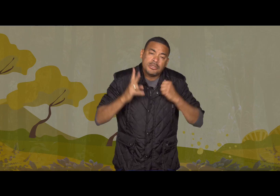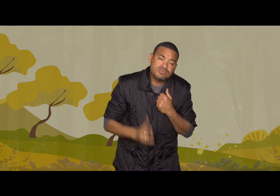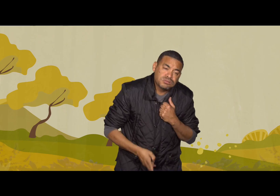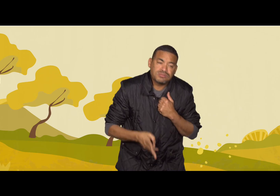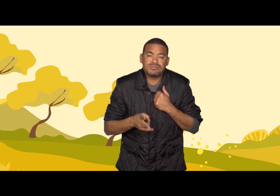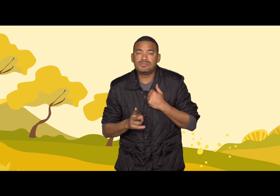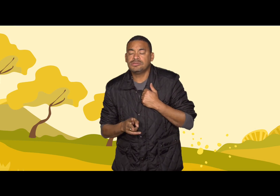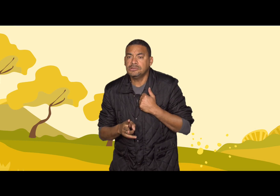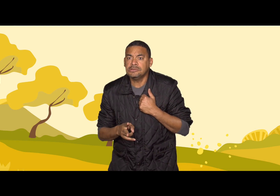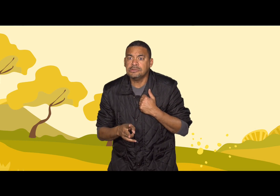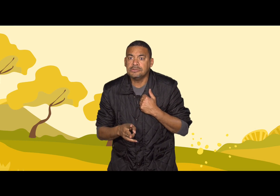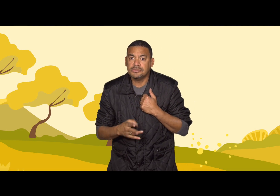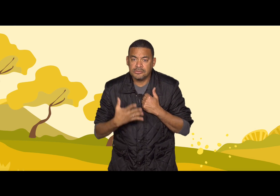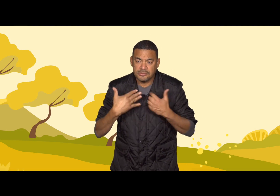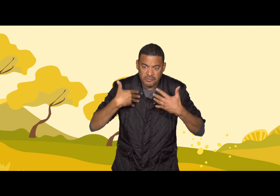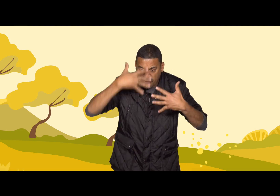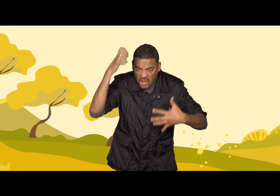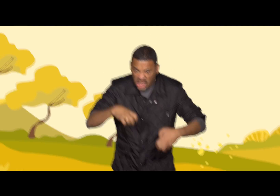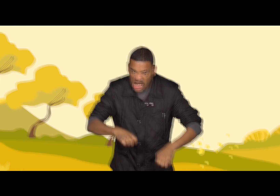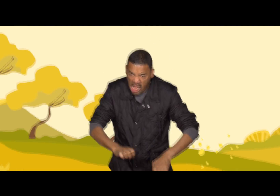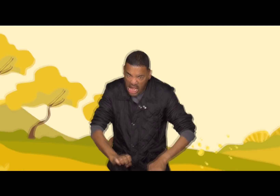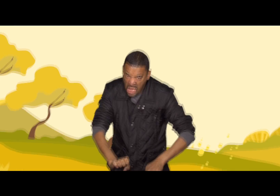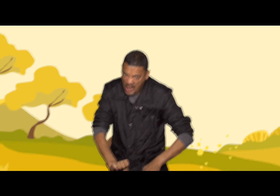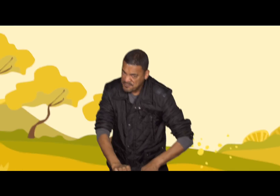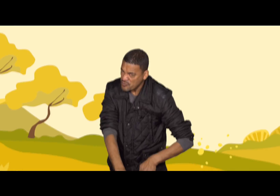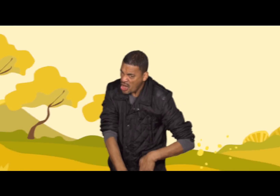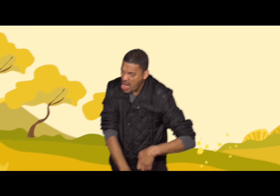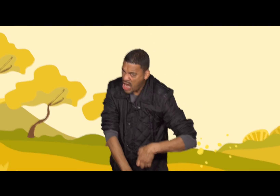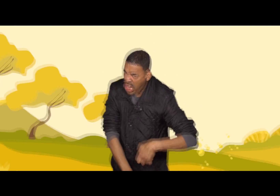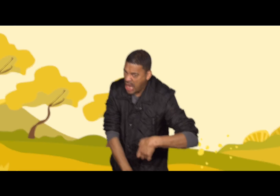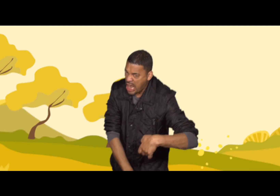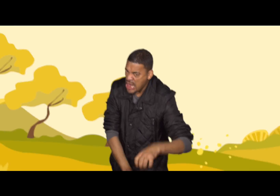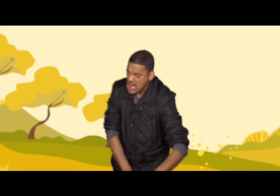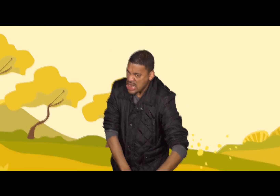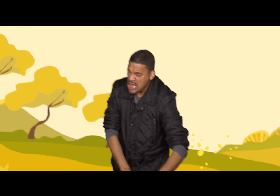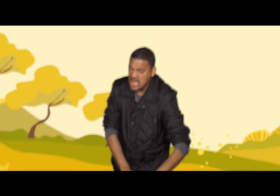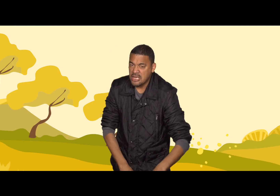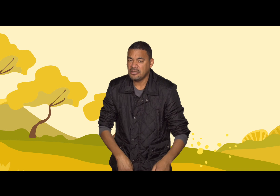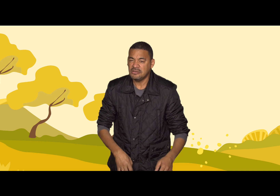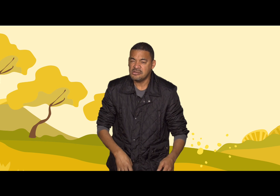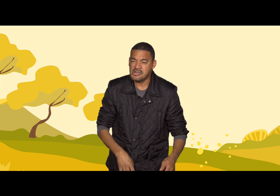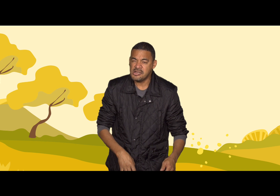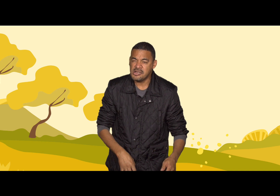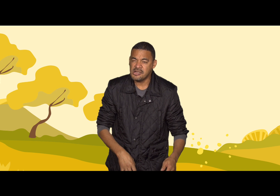y en su camino vio a lo lejos un feroz león que le rugía.